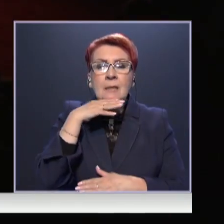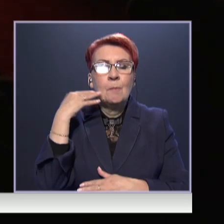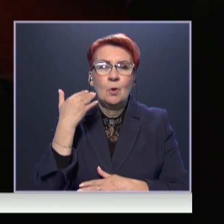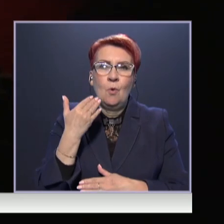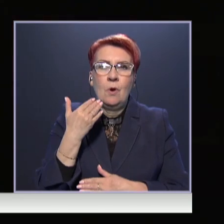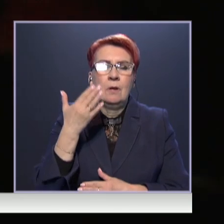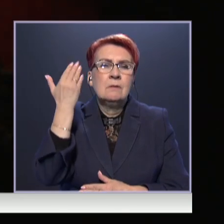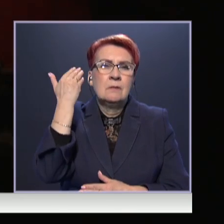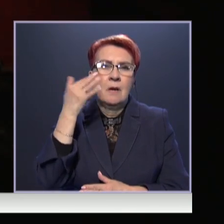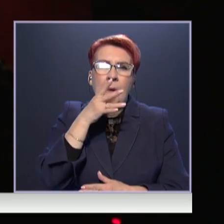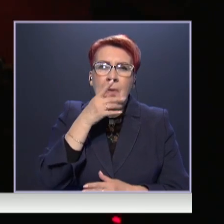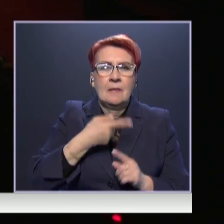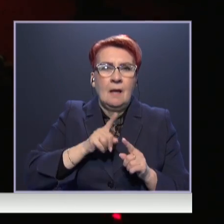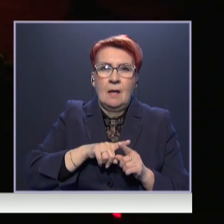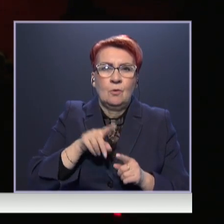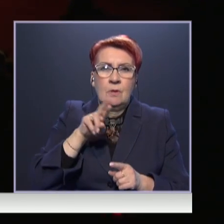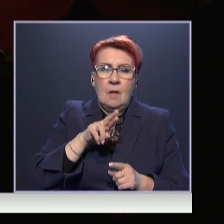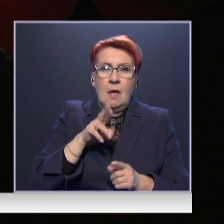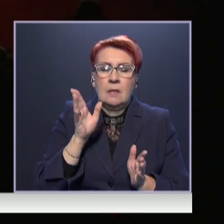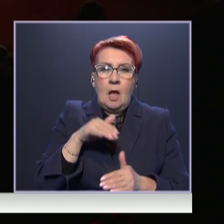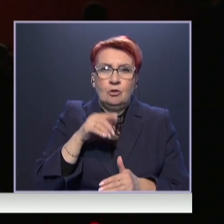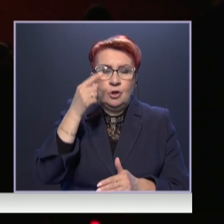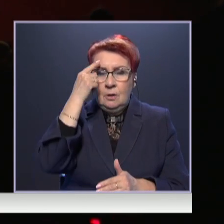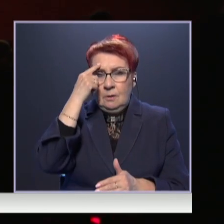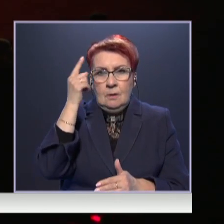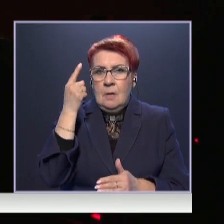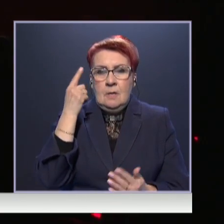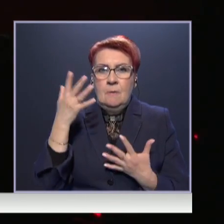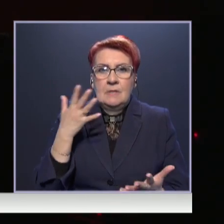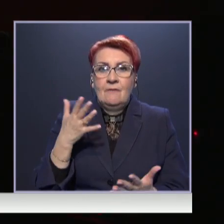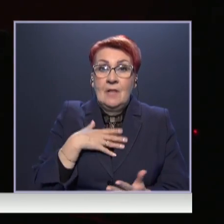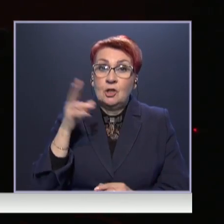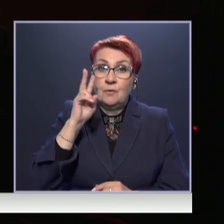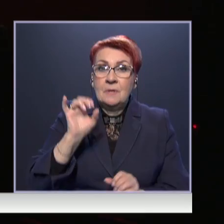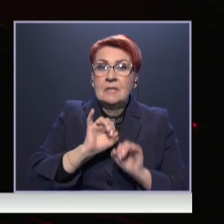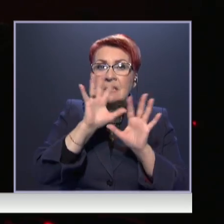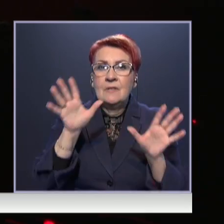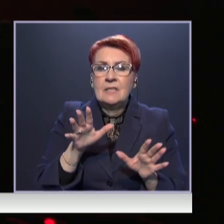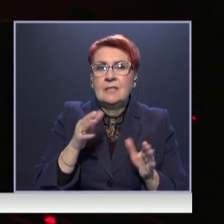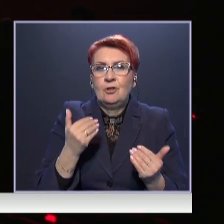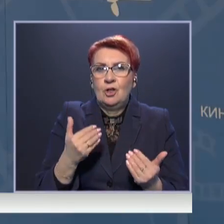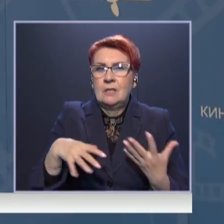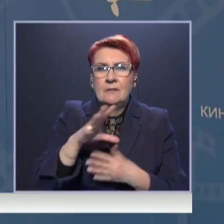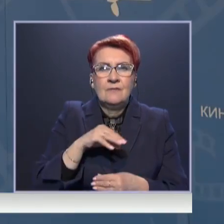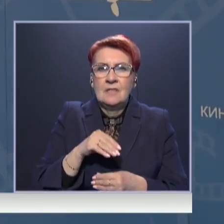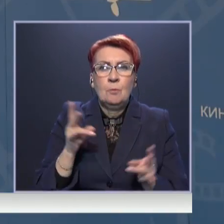моментов которых я раньше может быть даже и не подозревала наш фильм свидетель настолько нам всем сейчас нужен чтобы